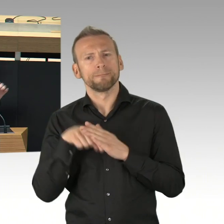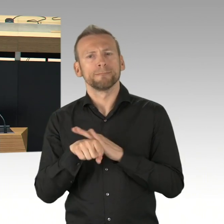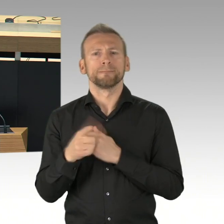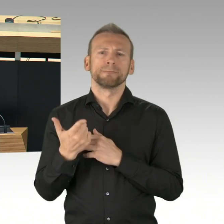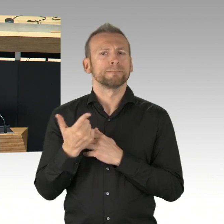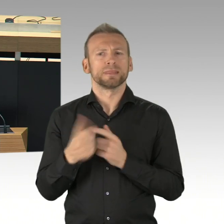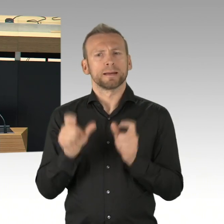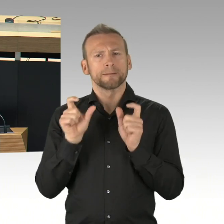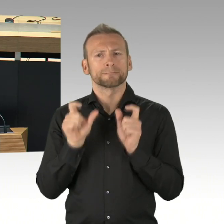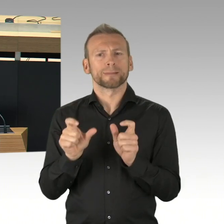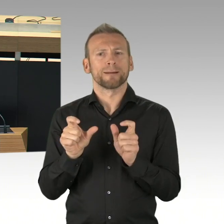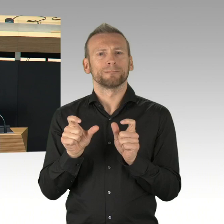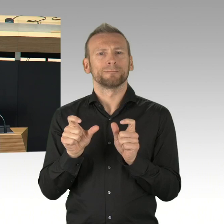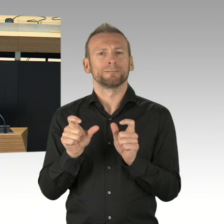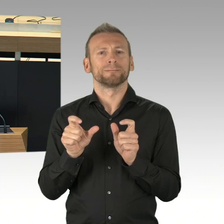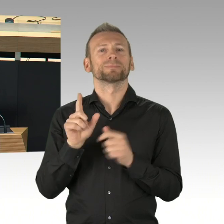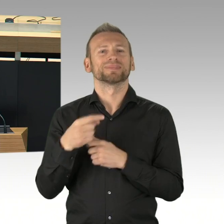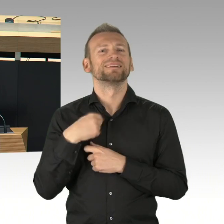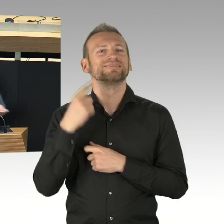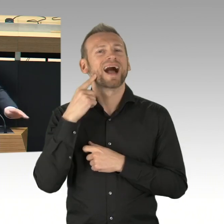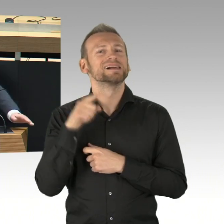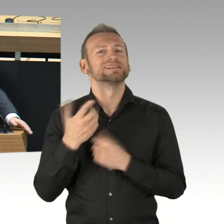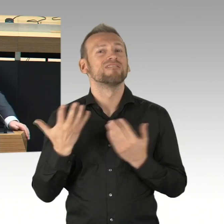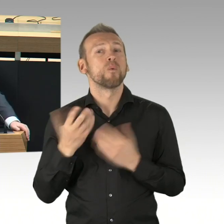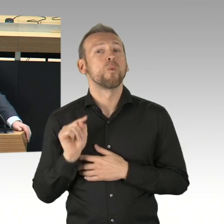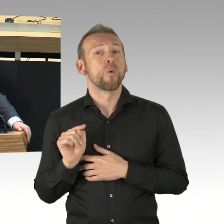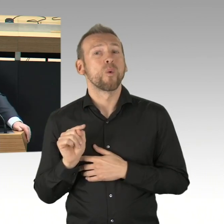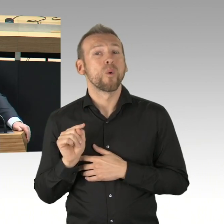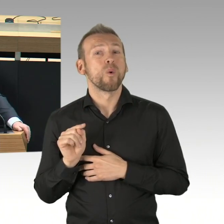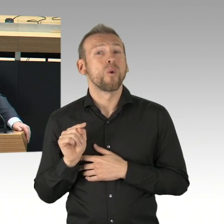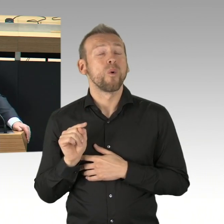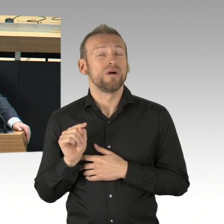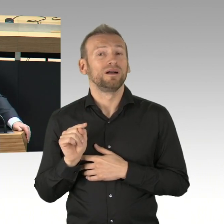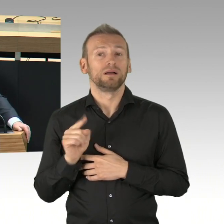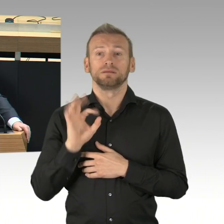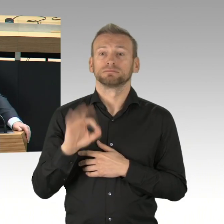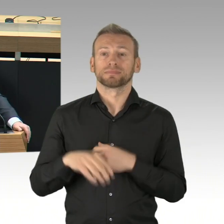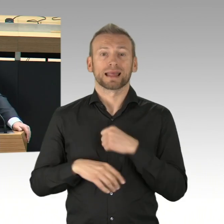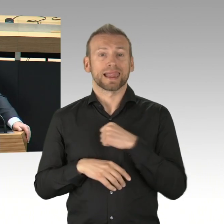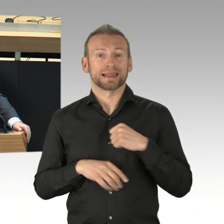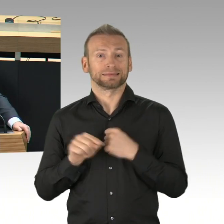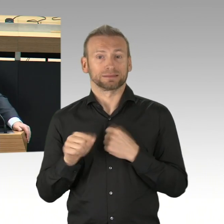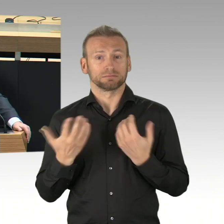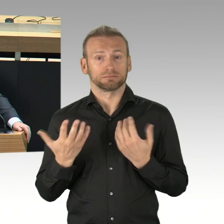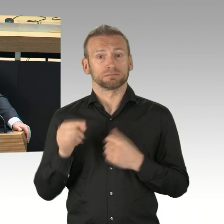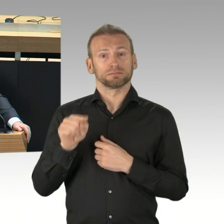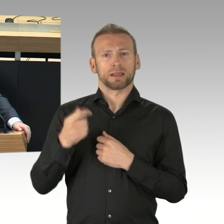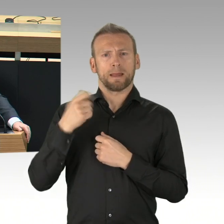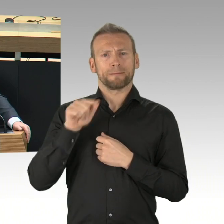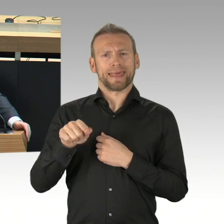dann weiß ich, in welchem Rechtsstaat ich mich hier befinde. (Beifall)